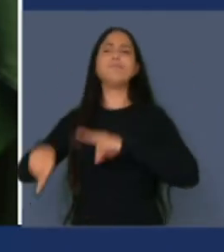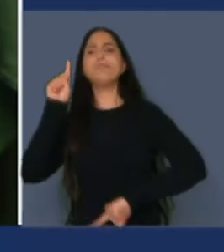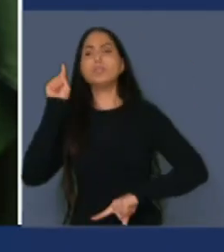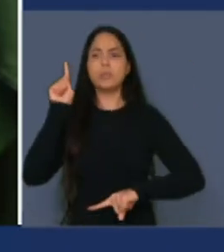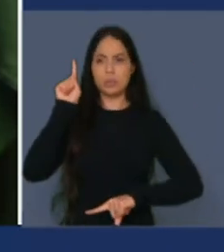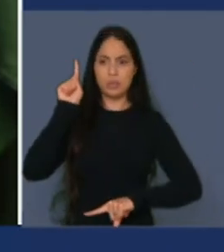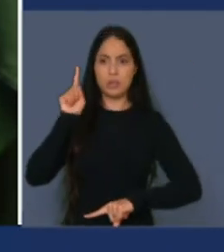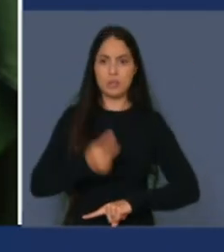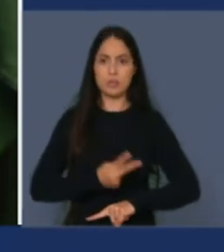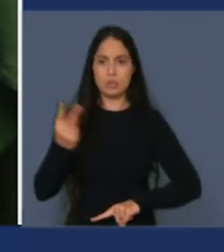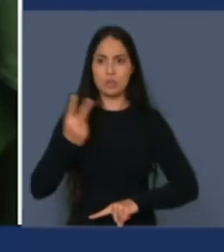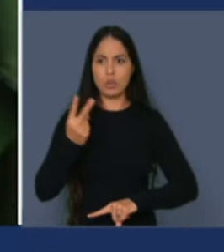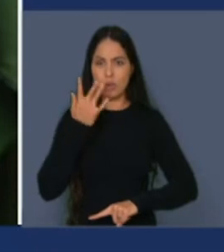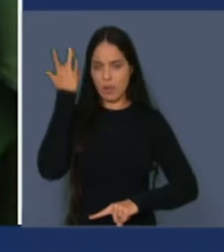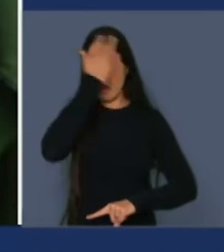HADDAD NO SEGUNDO TURNO LÁ NO TOCANTINS, CERTEZA ABSOLUTA